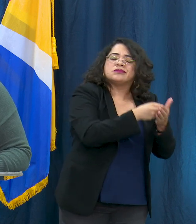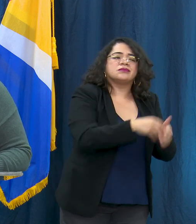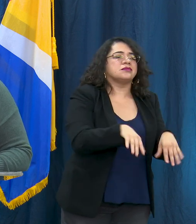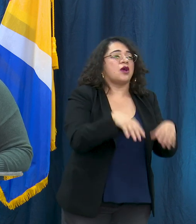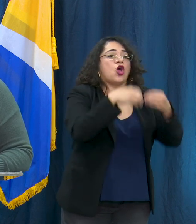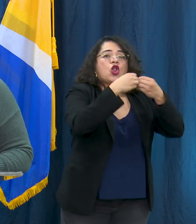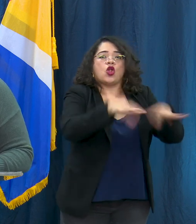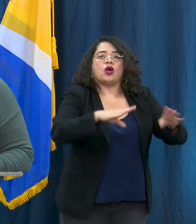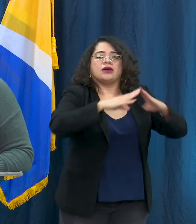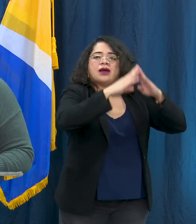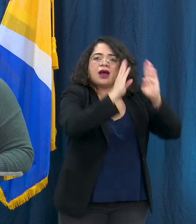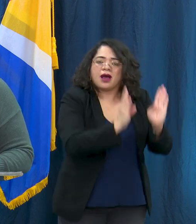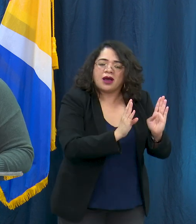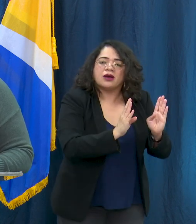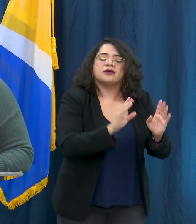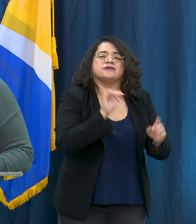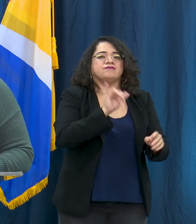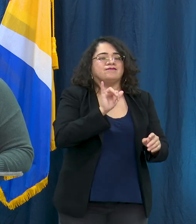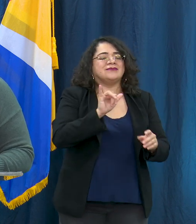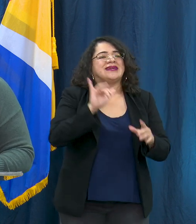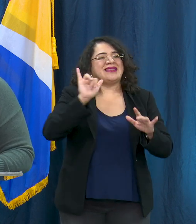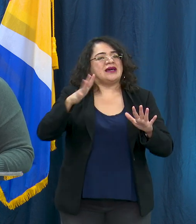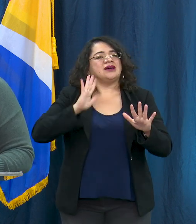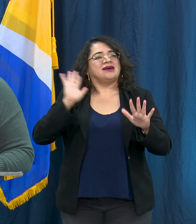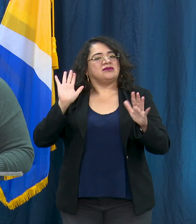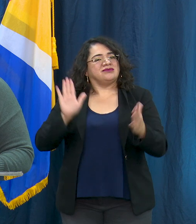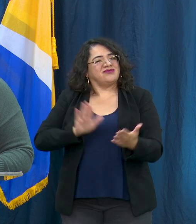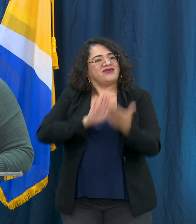para ver dar el problema de falta de vivienda durante la pan de miel